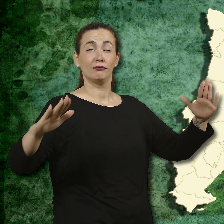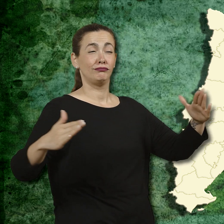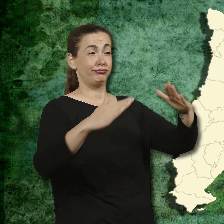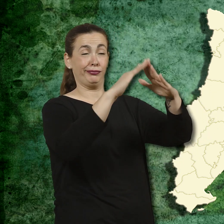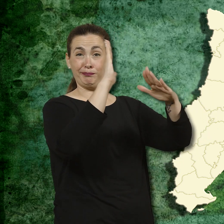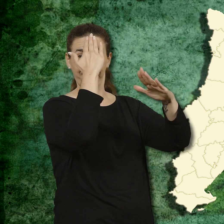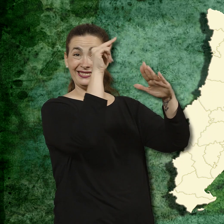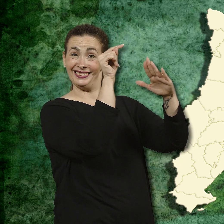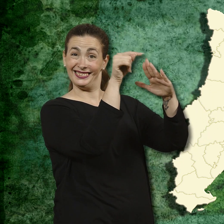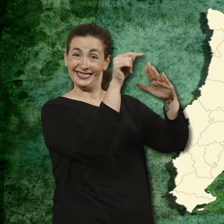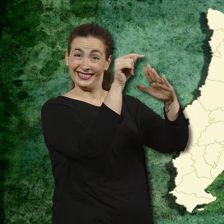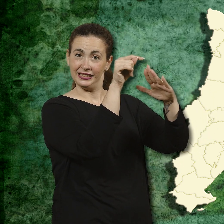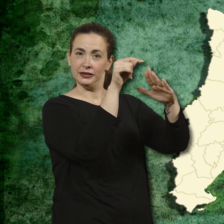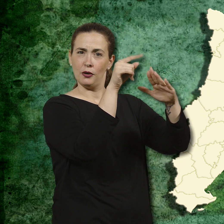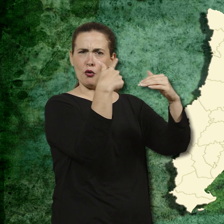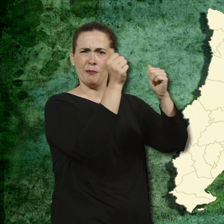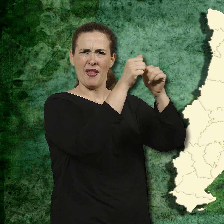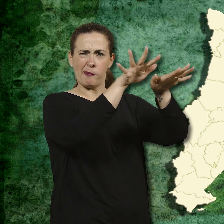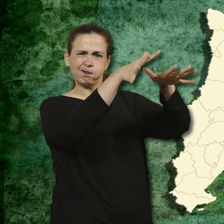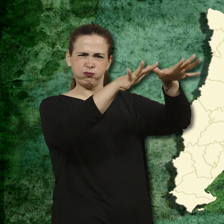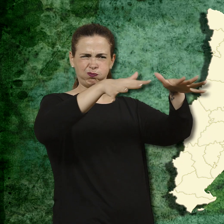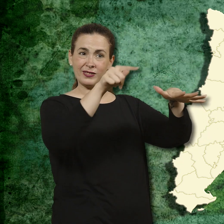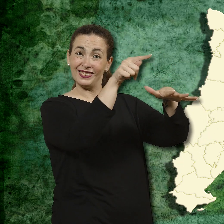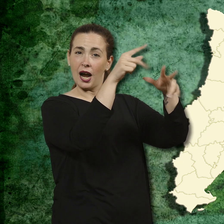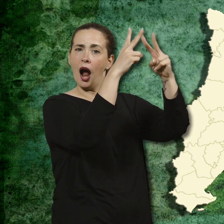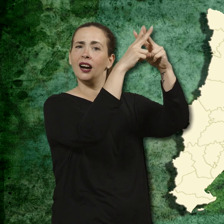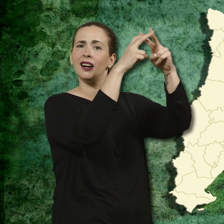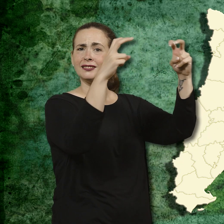Al cim d'aquest conjunt, sobre un escarpat de pedra basàltica,